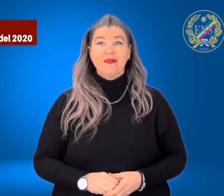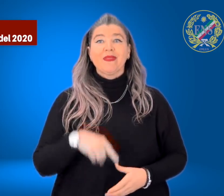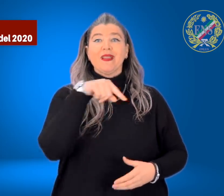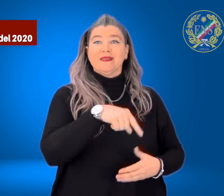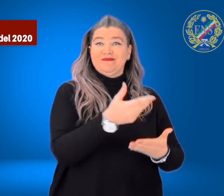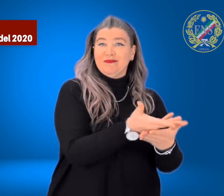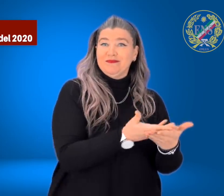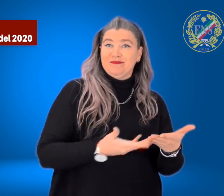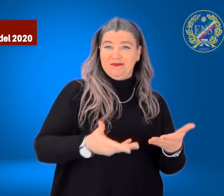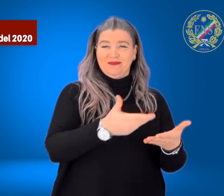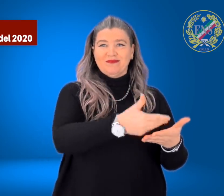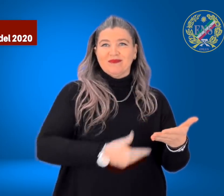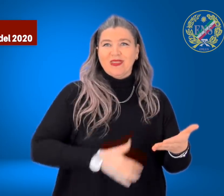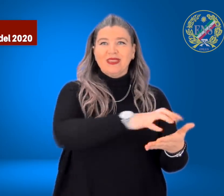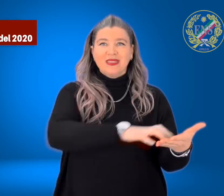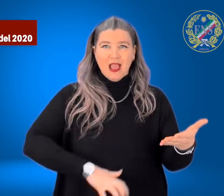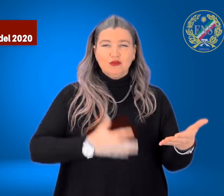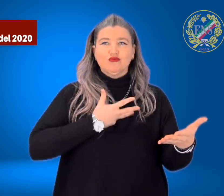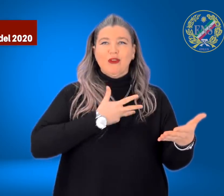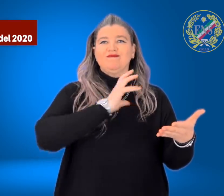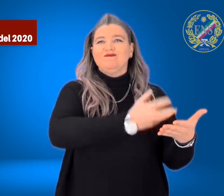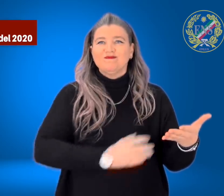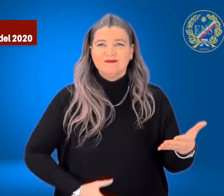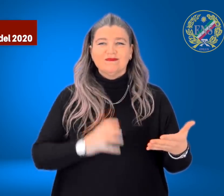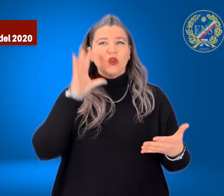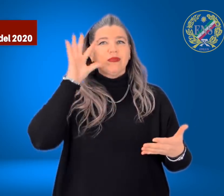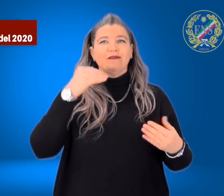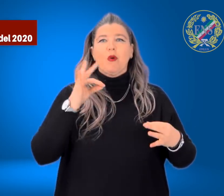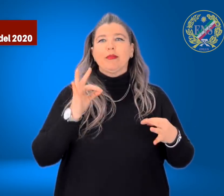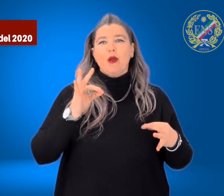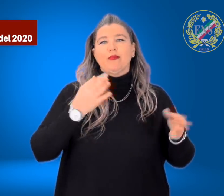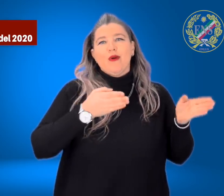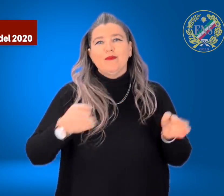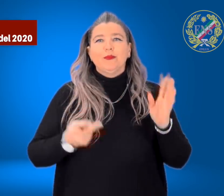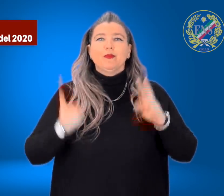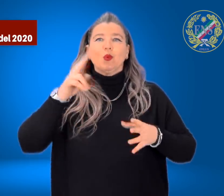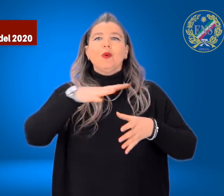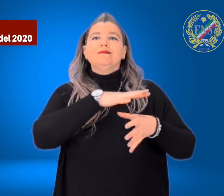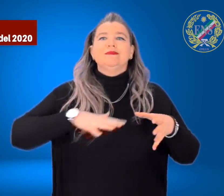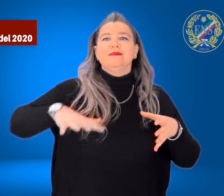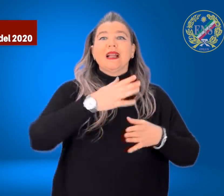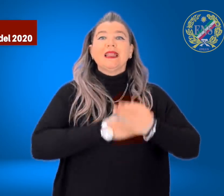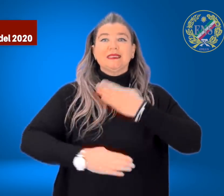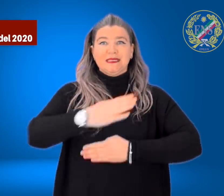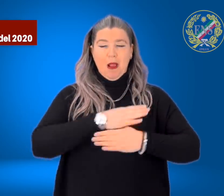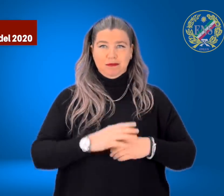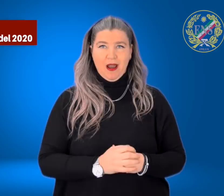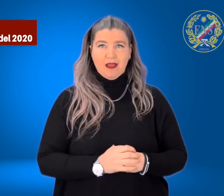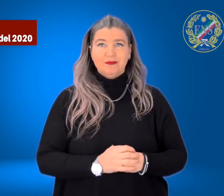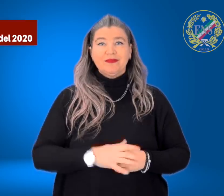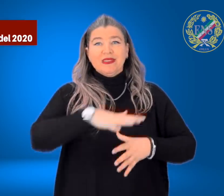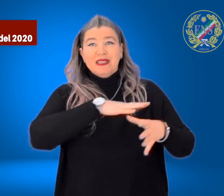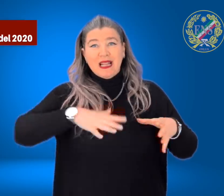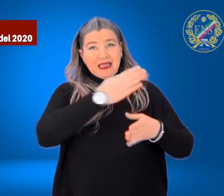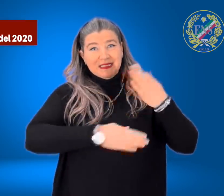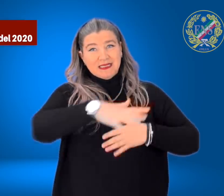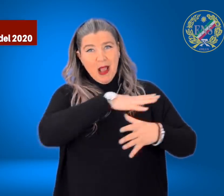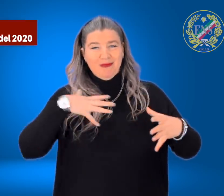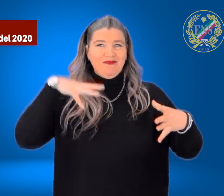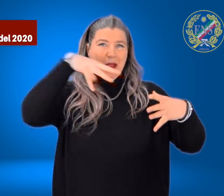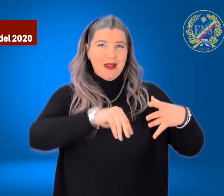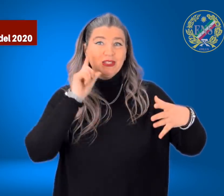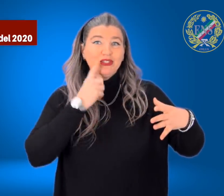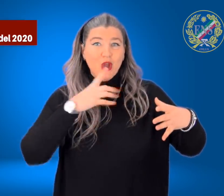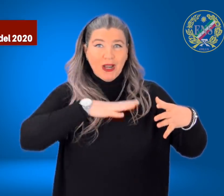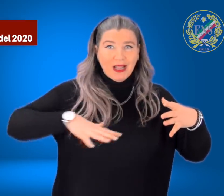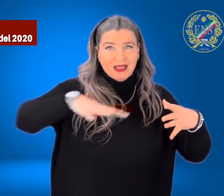Vediamo dunque la sintesi delle novità e conferme, contenute nella Legge di Bilancio 2020,